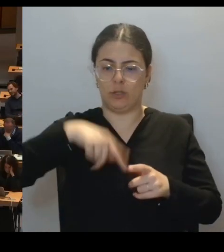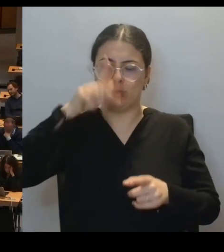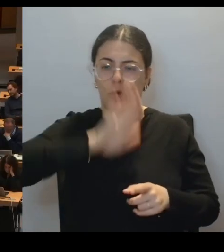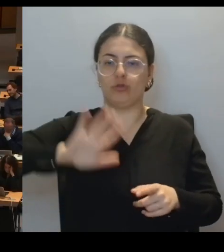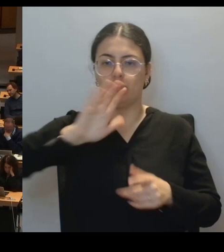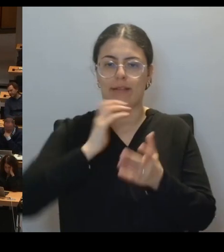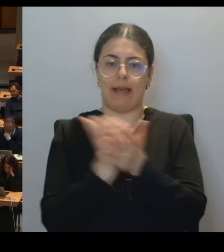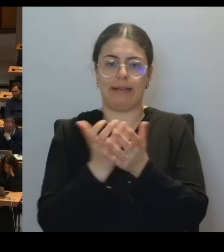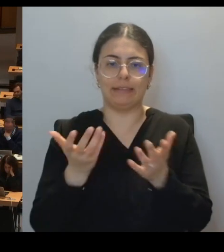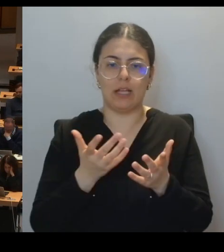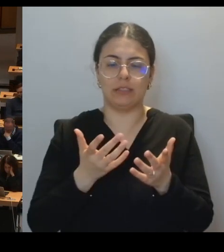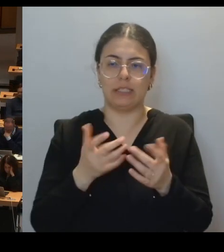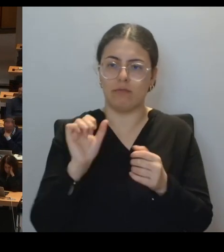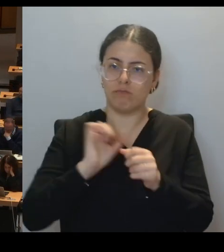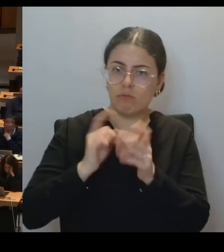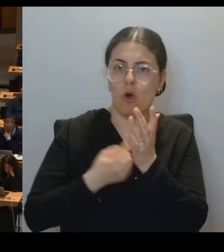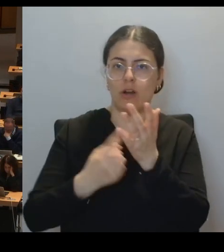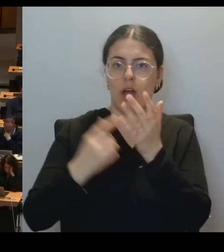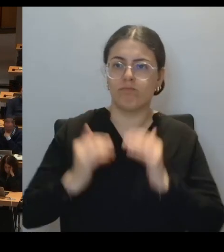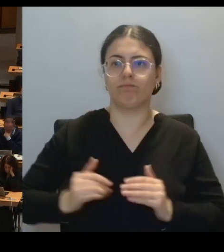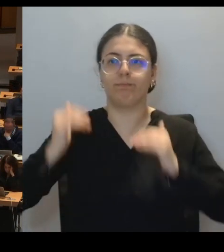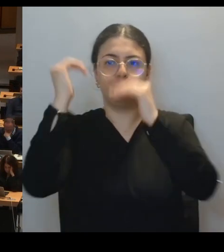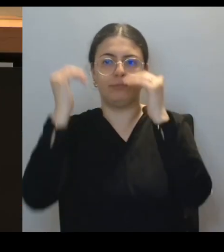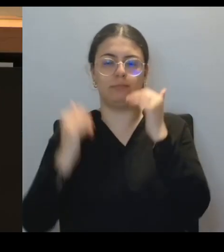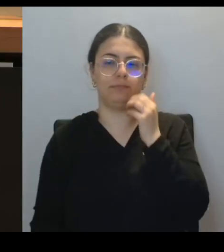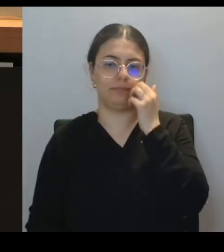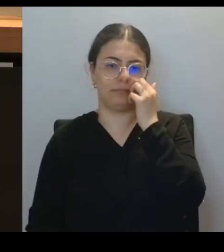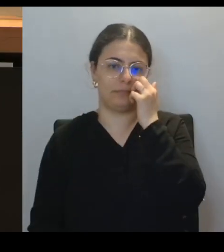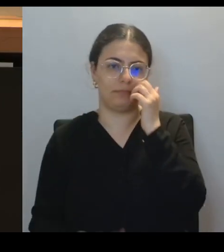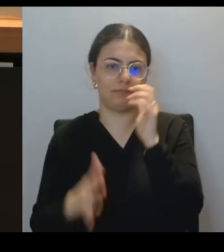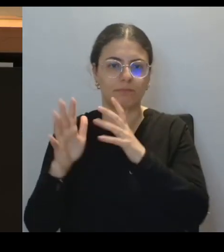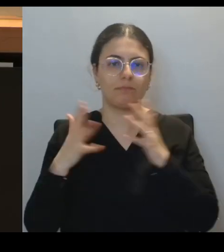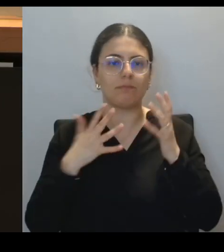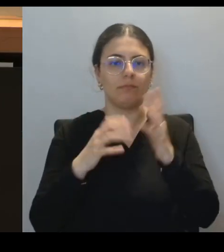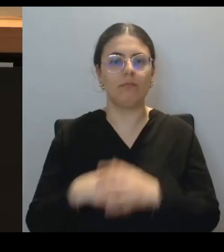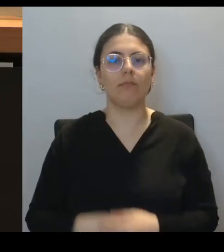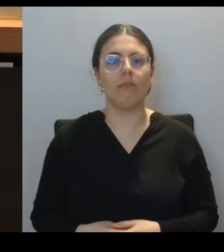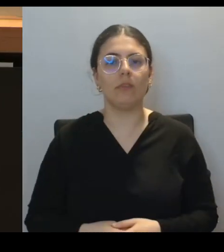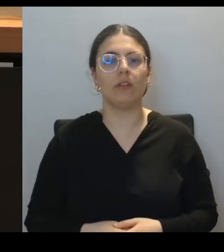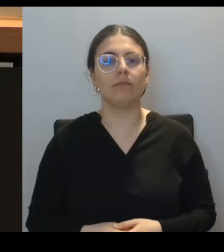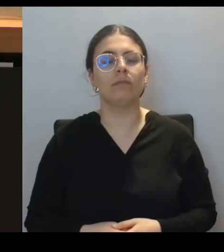Mit Erlaubnis der Präsidentin möchte ich den Bundestagsbeschluss von 2023 zitieren.